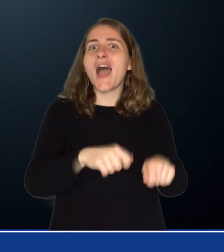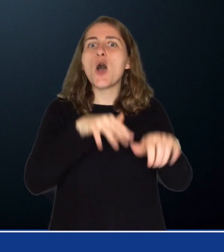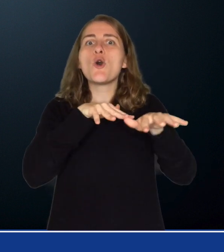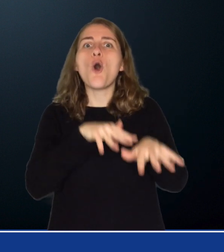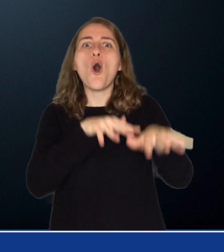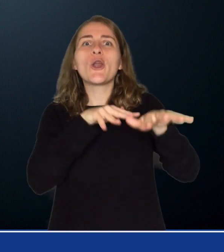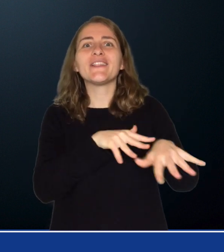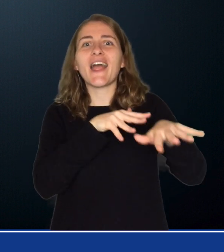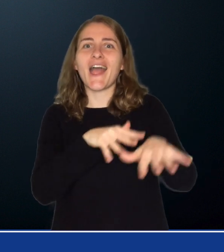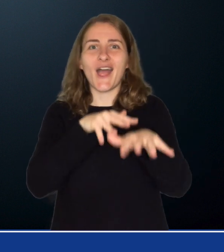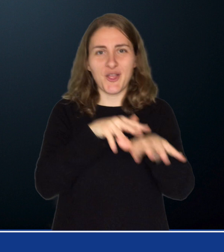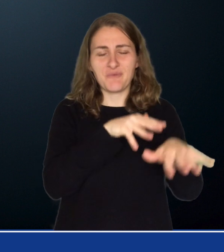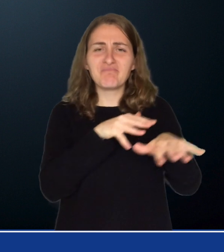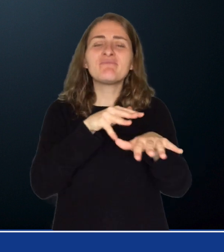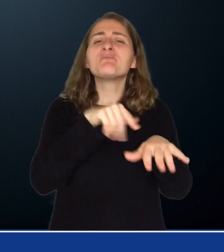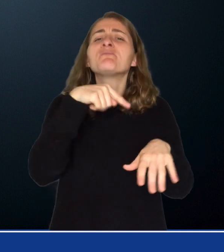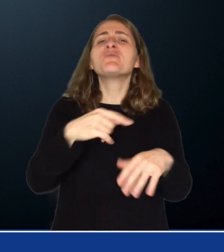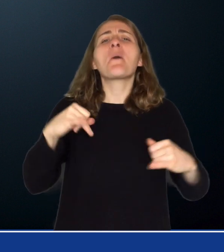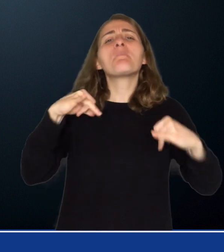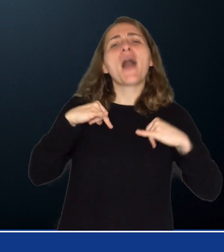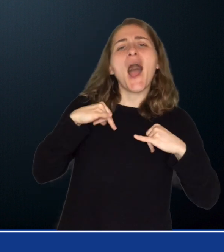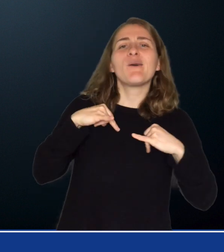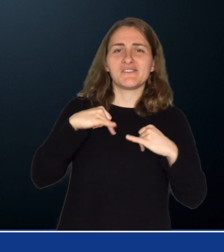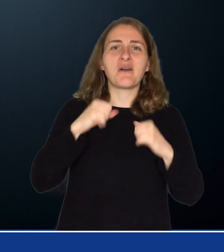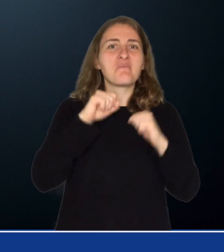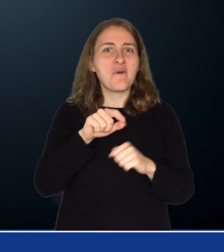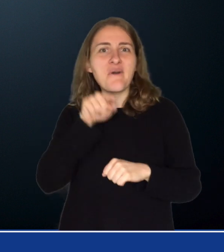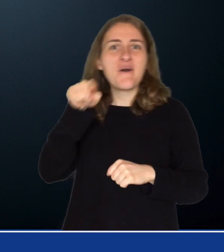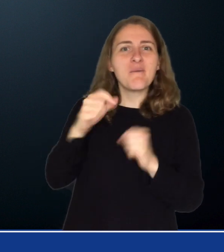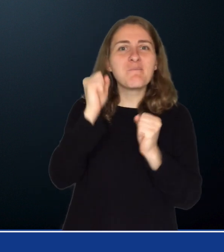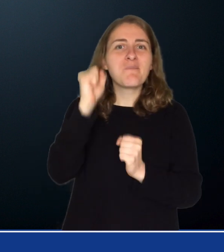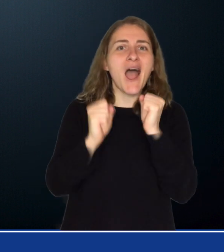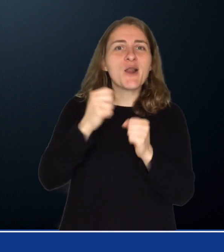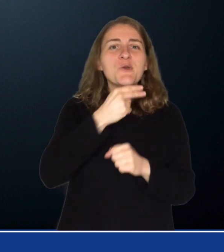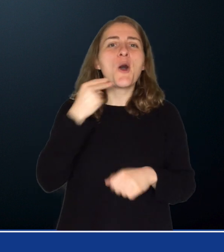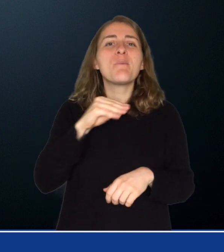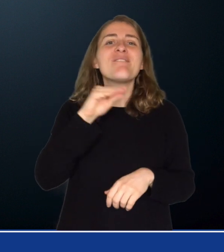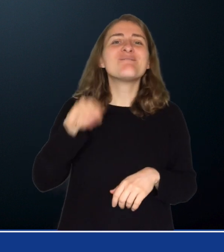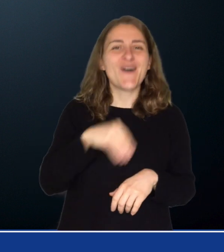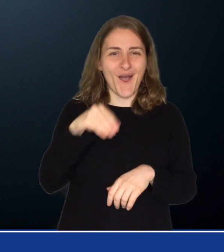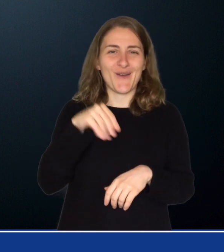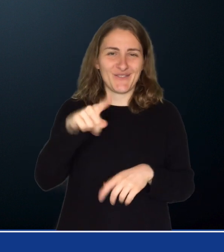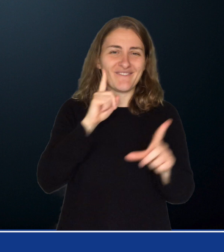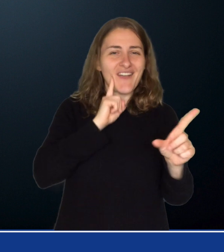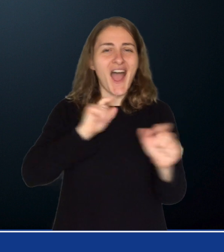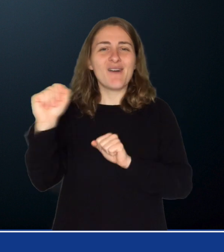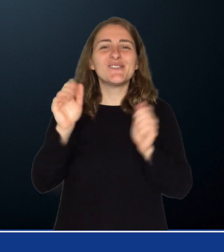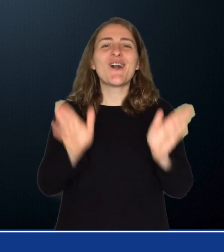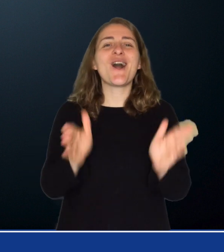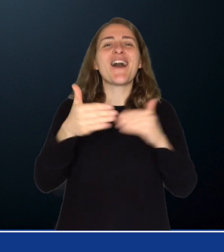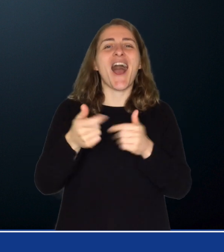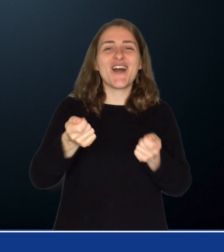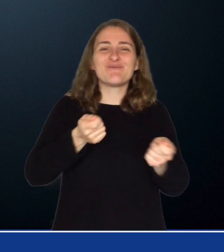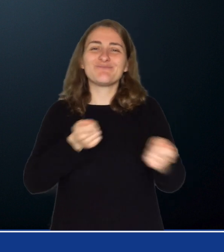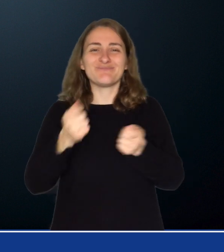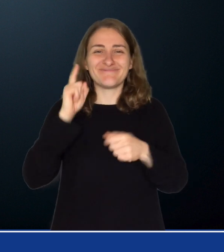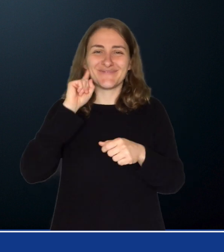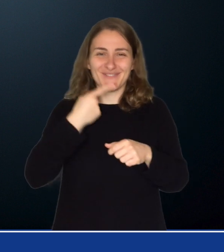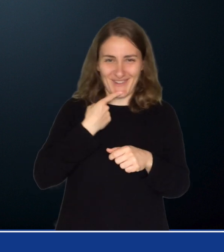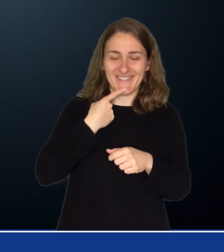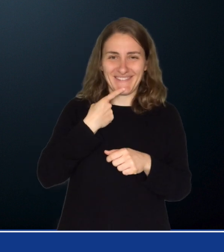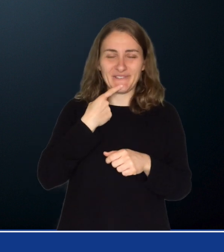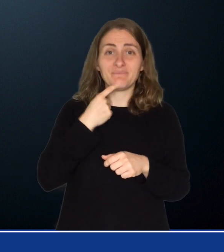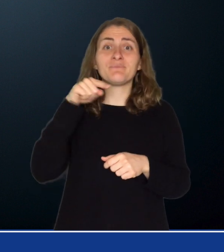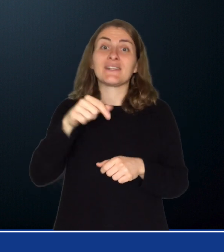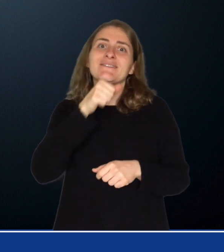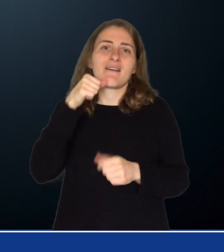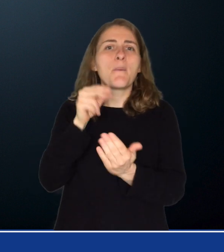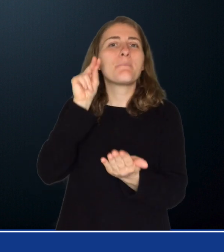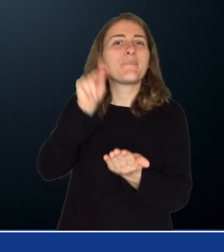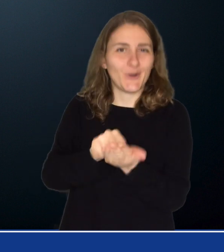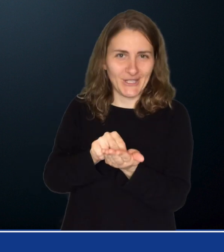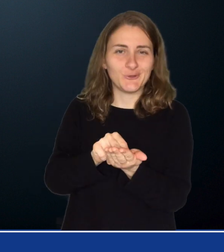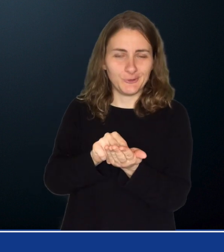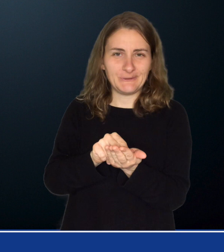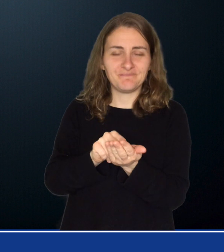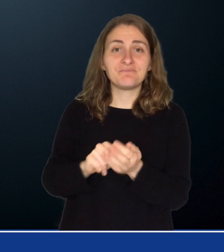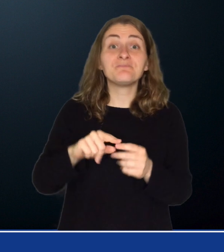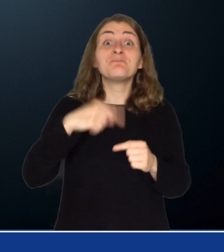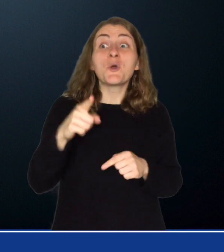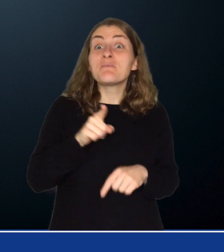La giornata proseguirà con un corteo, una pausa al Bar Senza Nome, il famoso locale di Bologna gestito da soci sordi, è gradita la prenotazione,